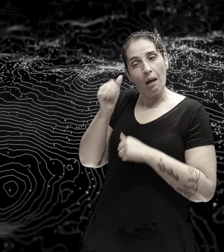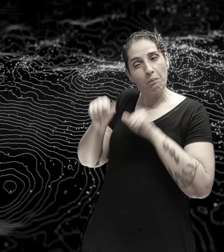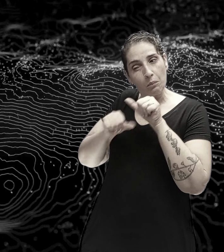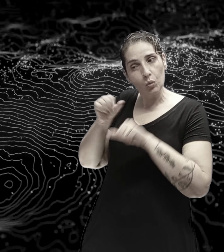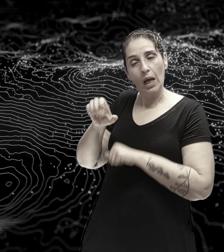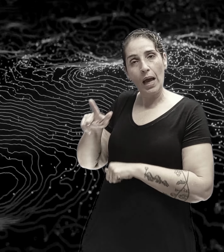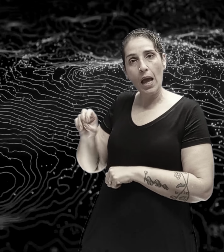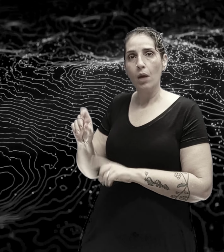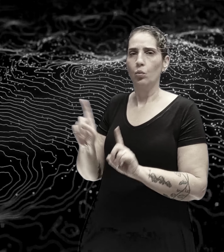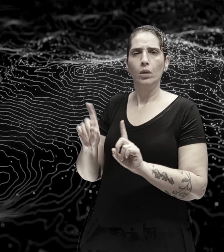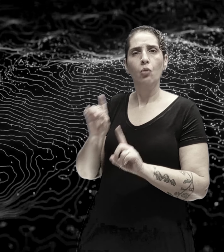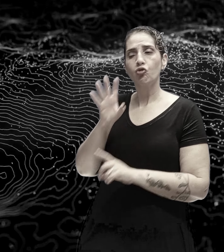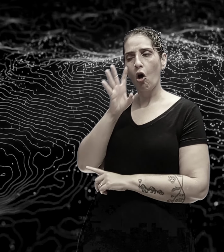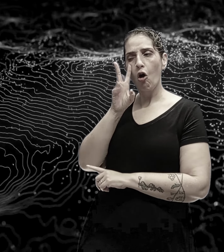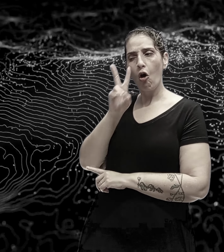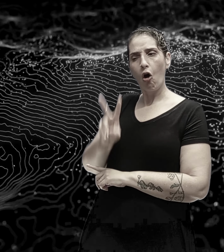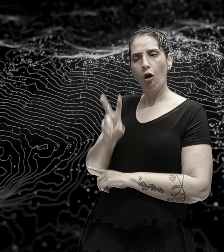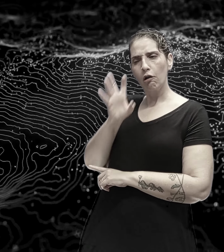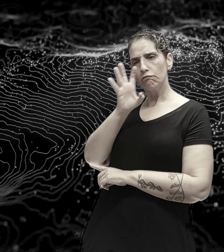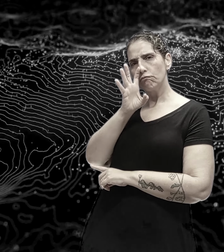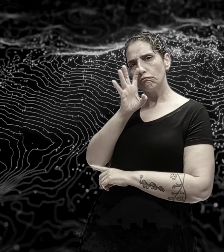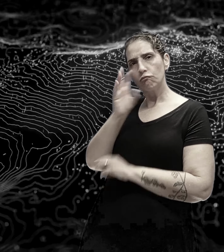Apenas veja o.